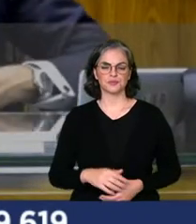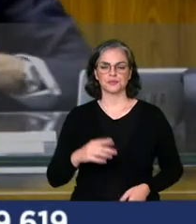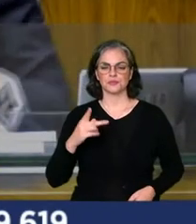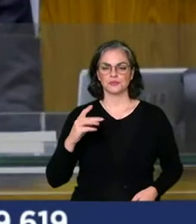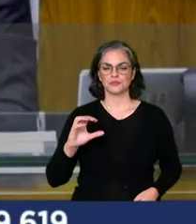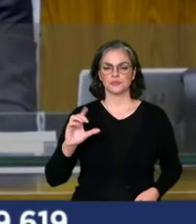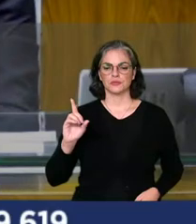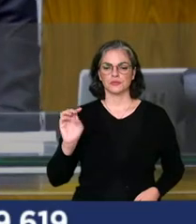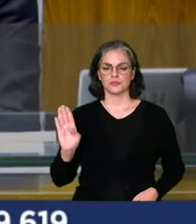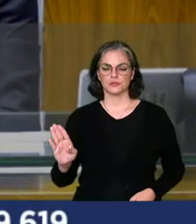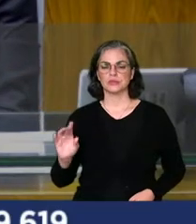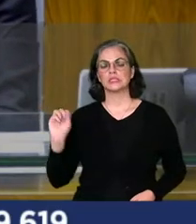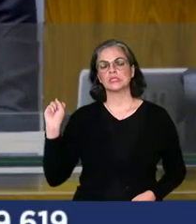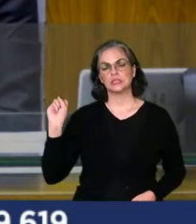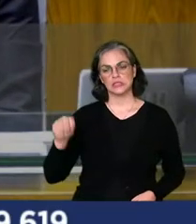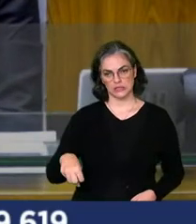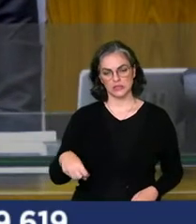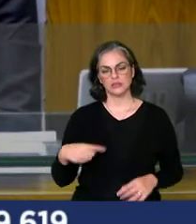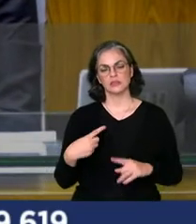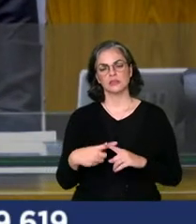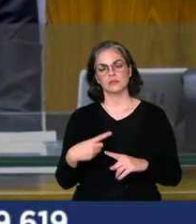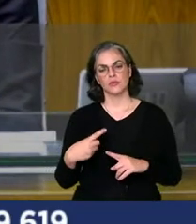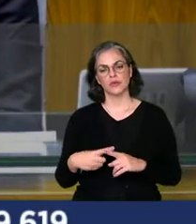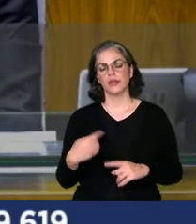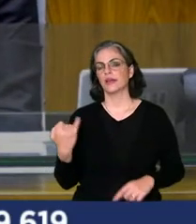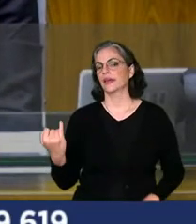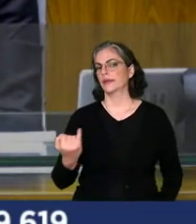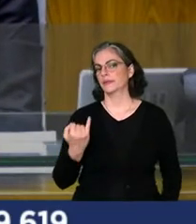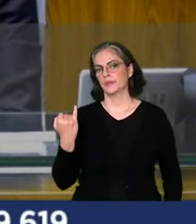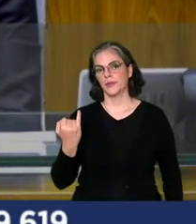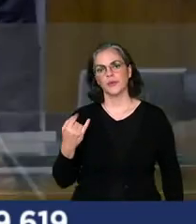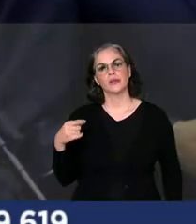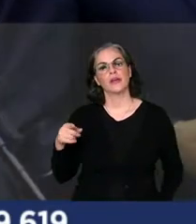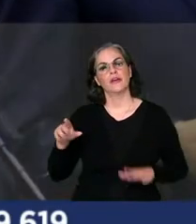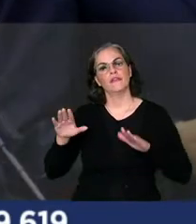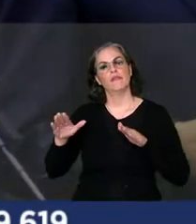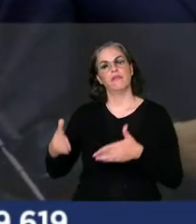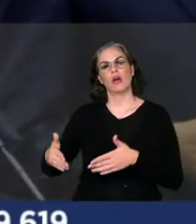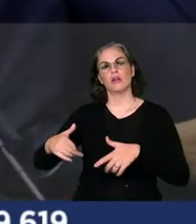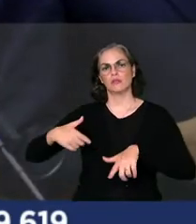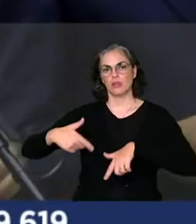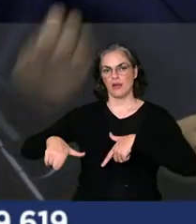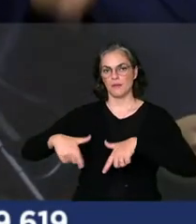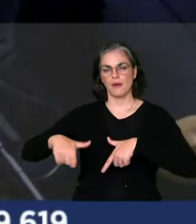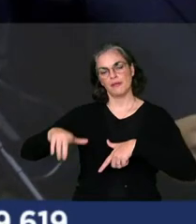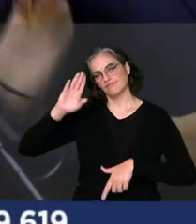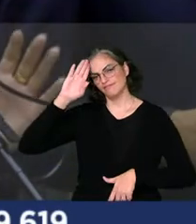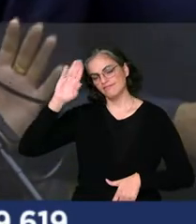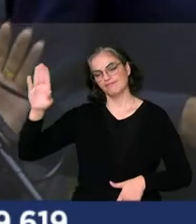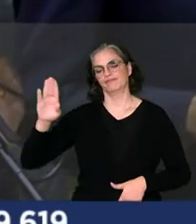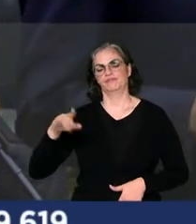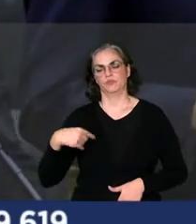[PRESIDENTE]: PC DO B. -- [DEPUTADA]: PC DO B VAI VOTAR SIM PORQUE O PC DO B É UM PARTIDO DO MUNDO DO TRABALHO, DEFENDE OS